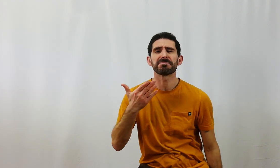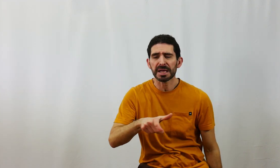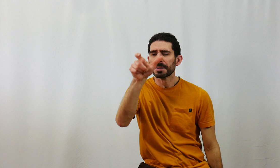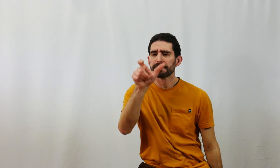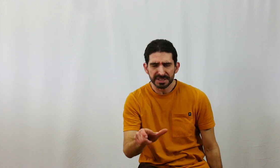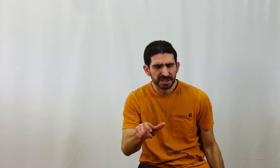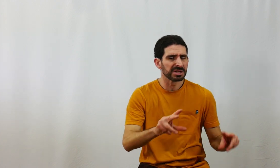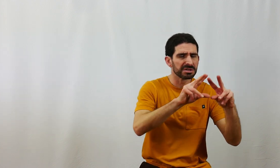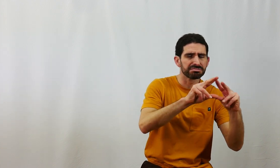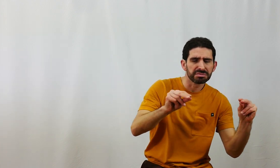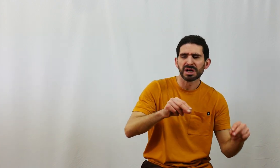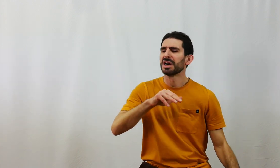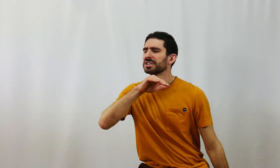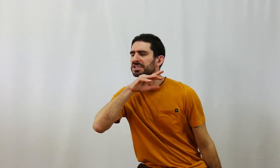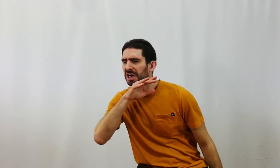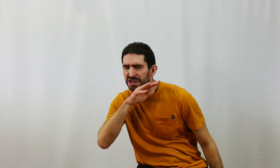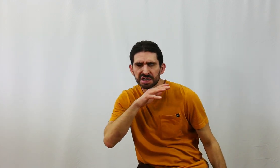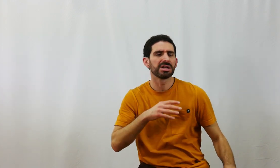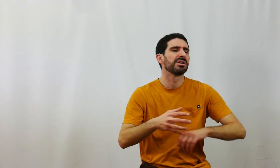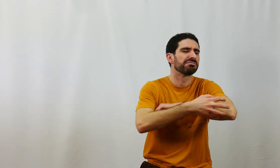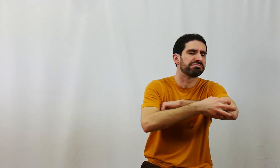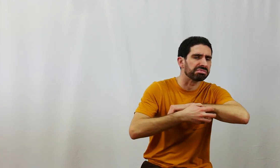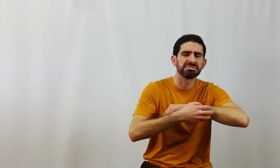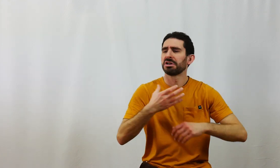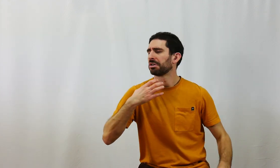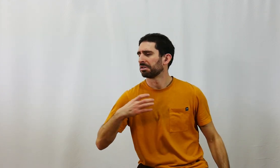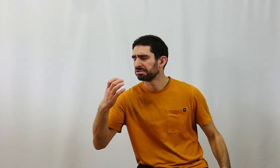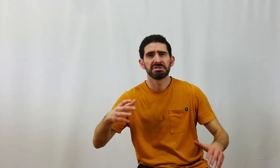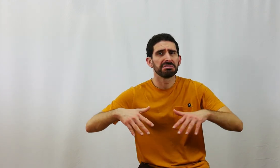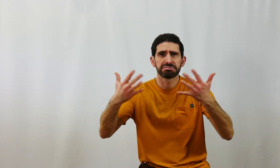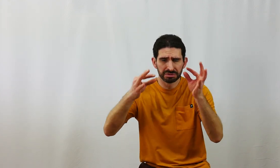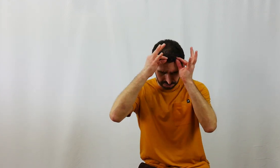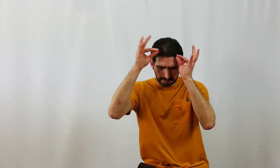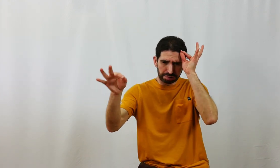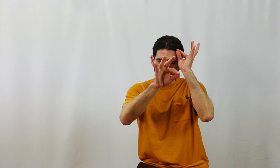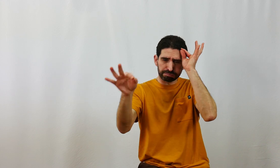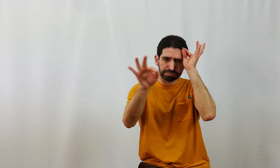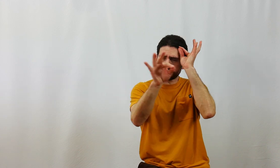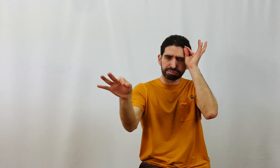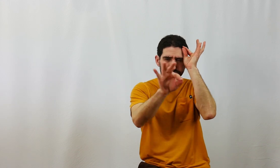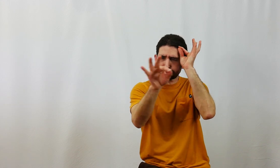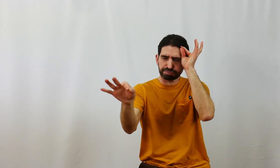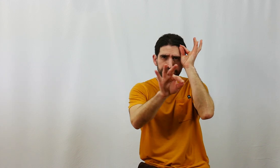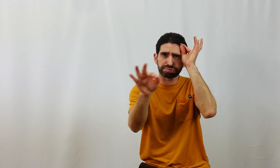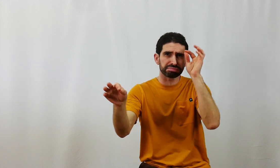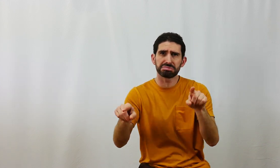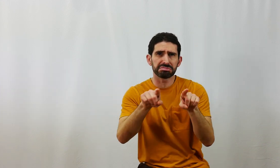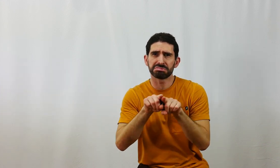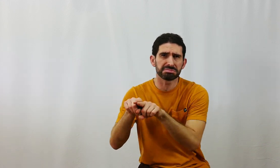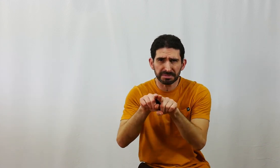Ils se propagent aussi bien chez les personnes propres que sales, les personnes pauvres et riches, peu importe.